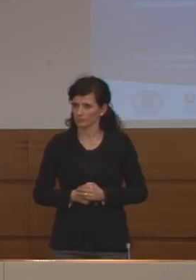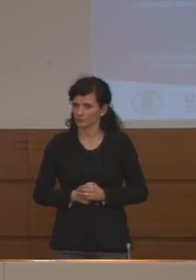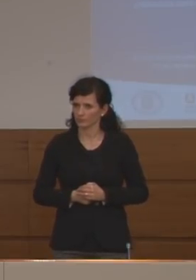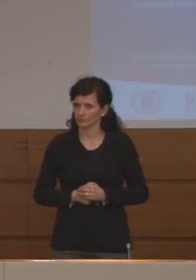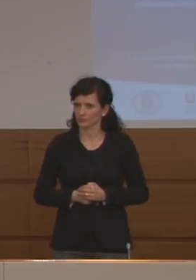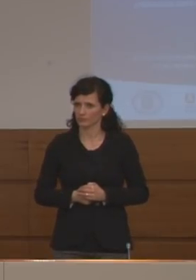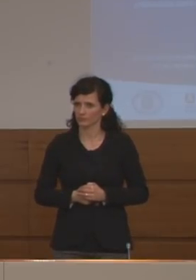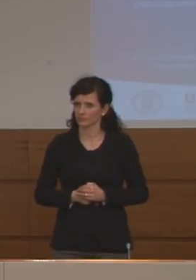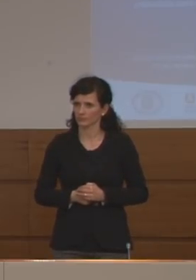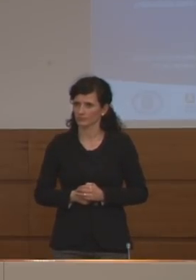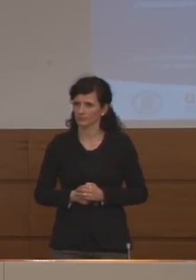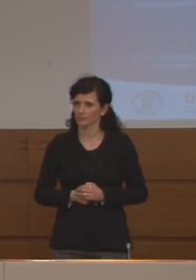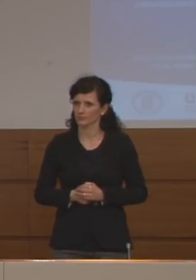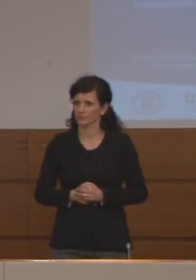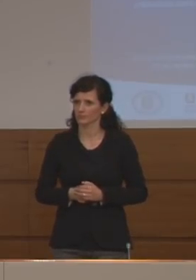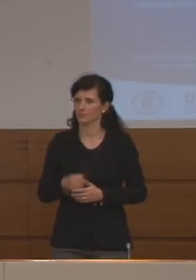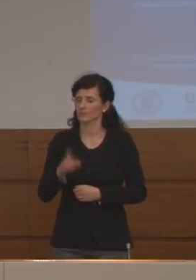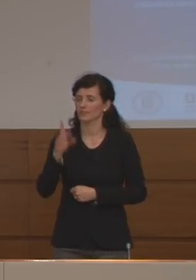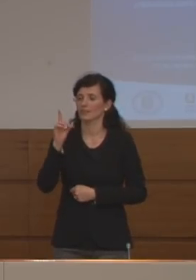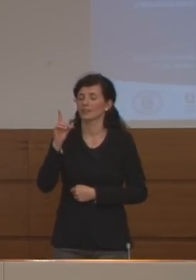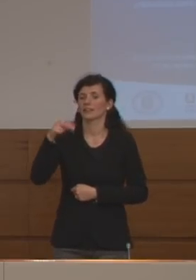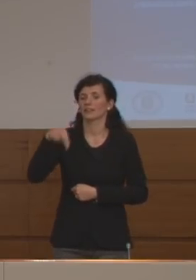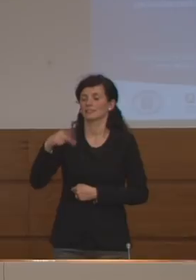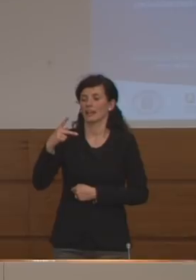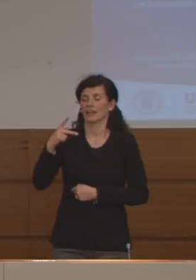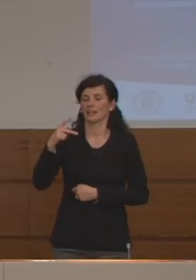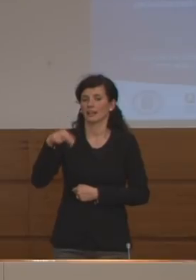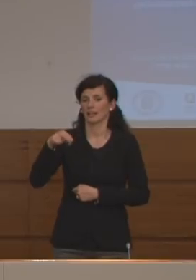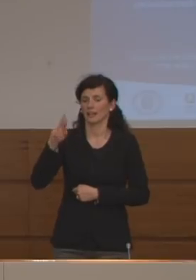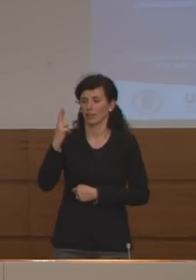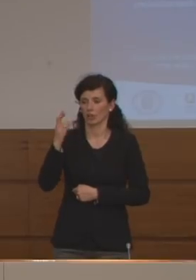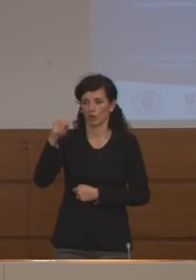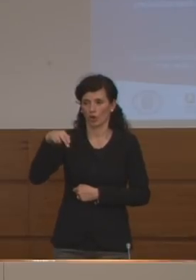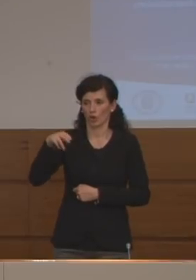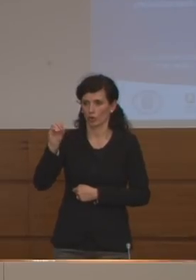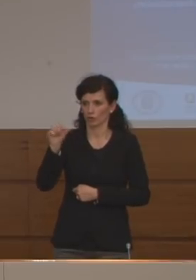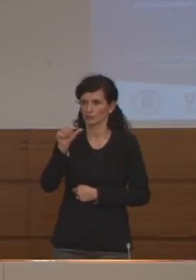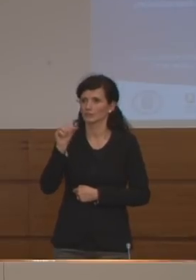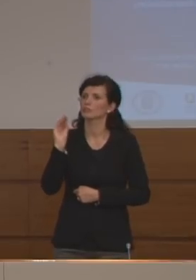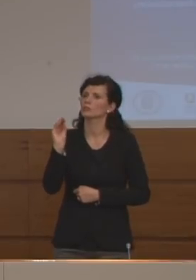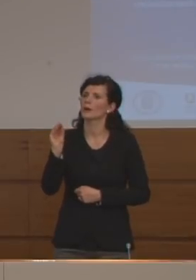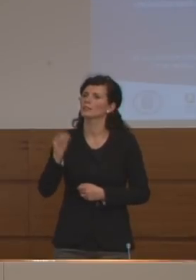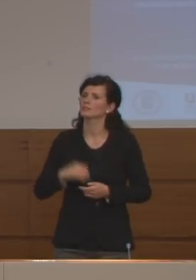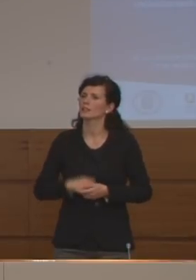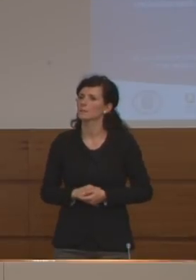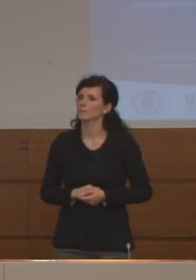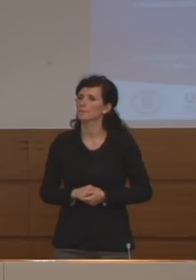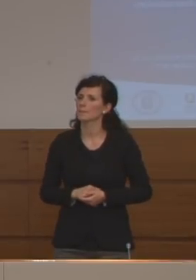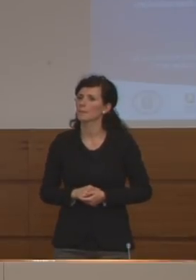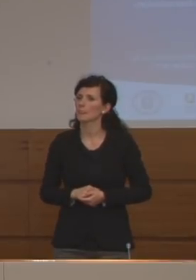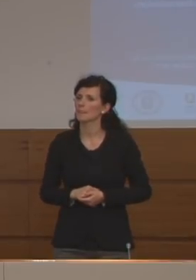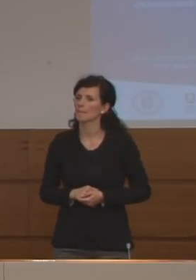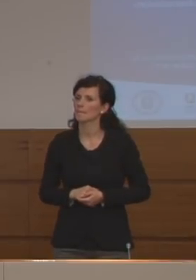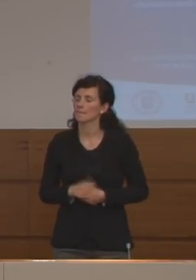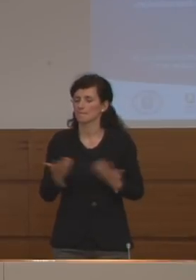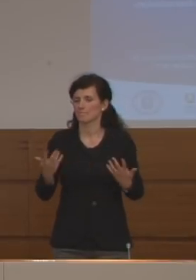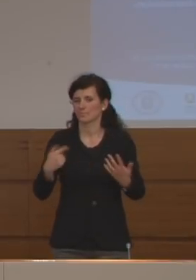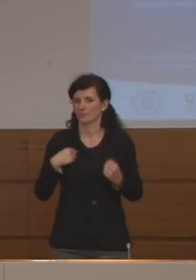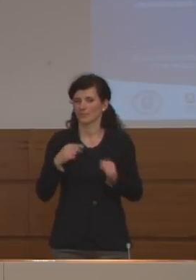Buonasera, Giorgia Sodaro, Adnkronos. Io cambio tema e faccio un po' una fuga in avanti.